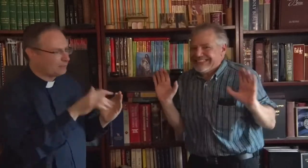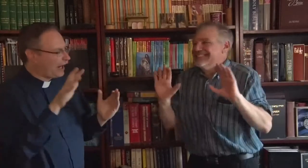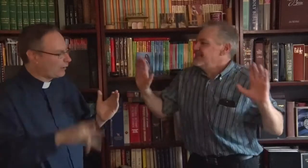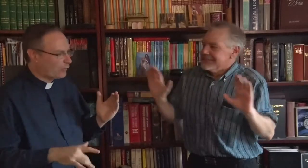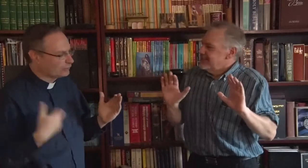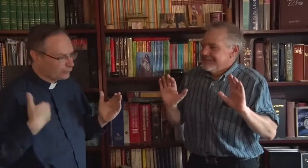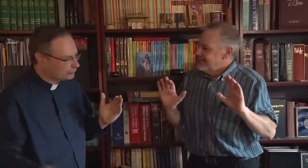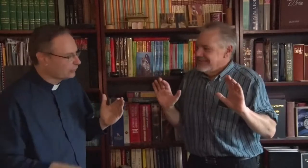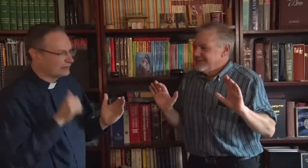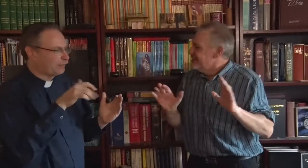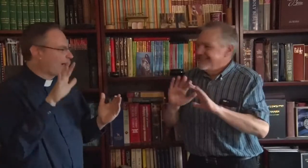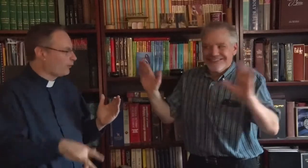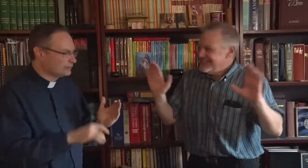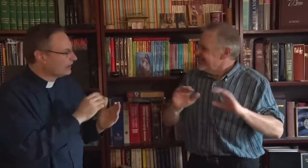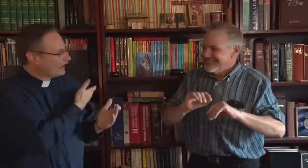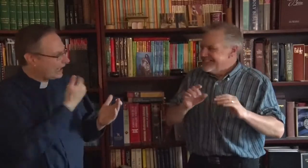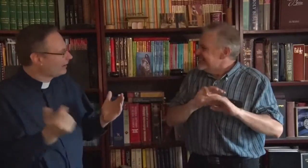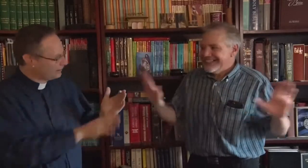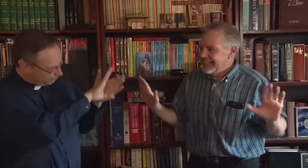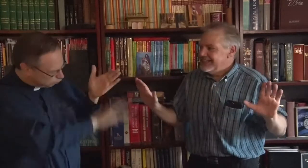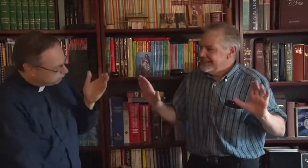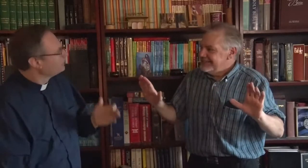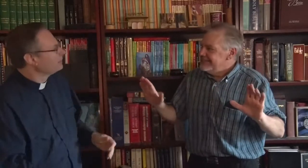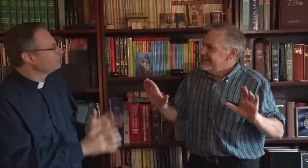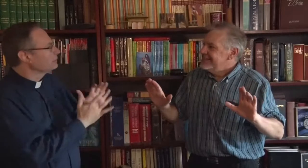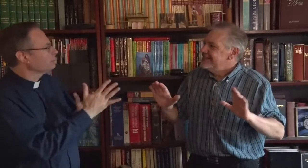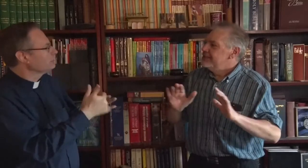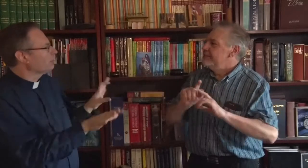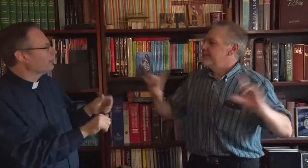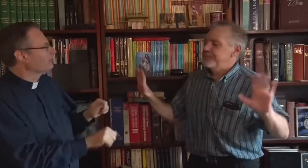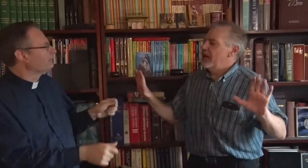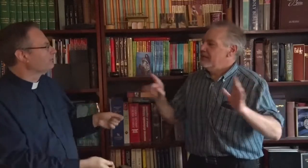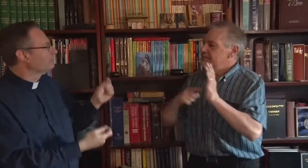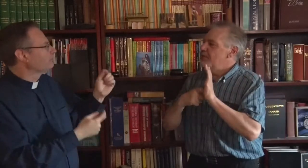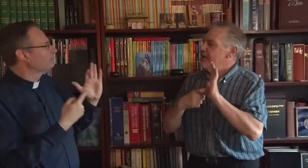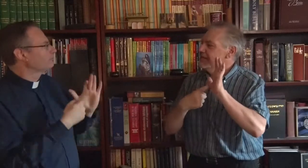pas à cause la religion, pas à cause… rien! Pouf! C’est Jésus seulement! Point!